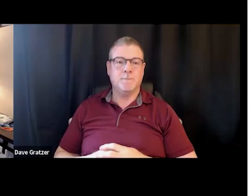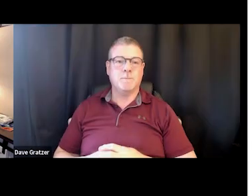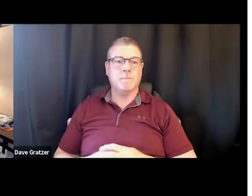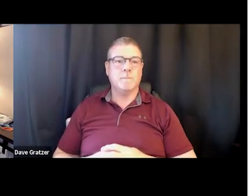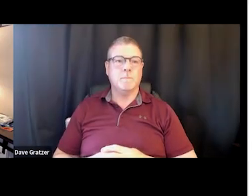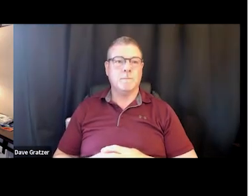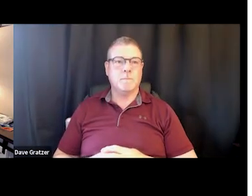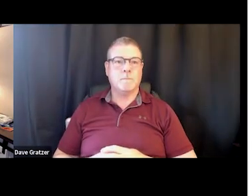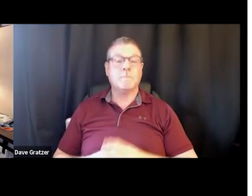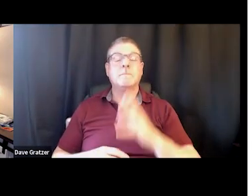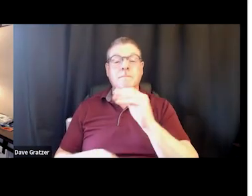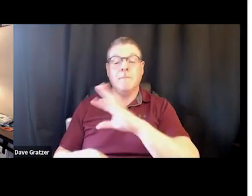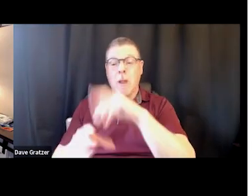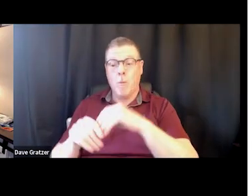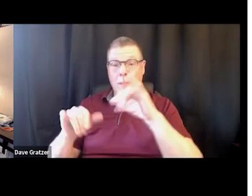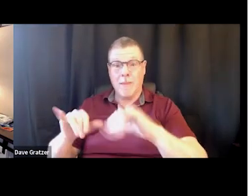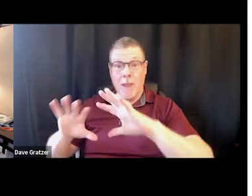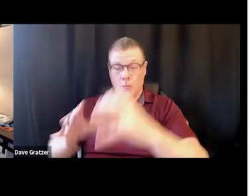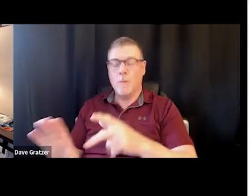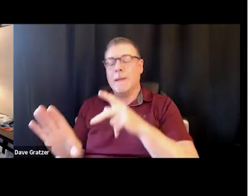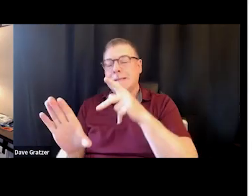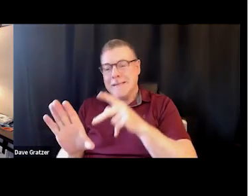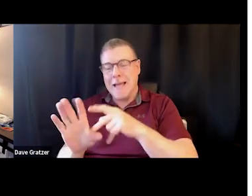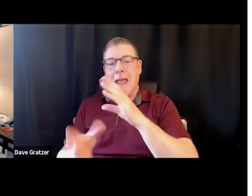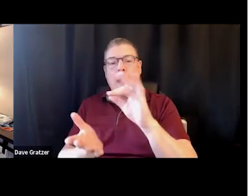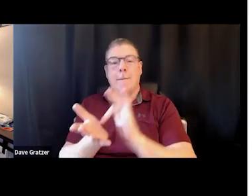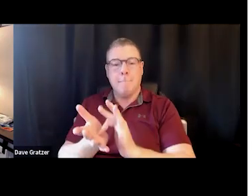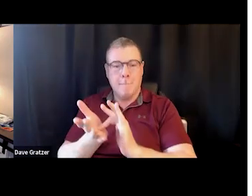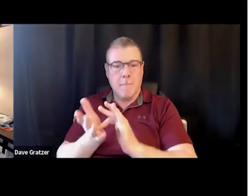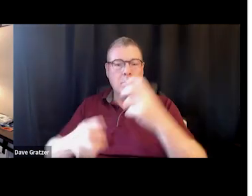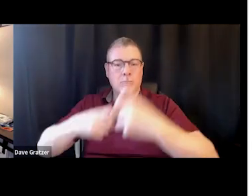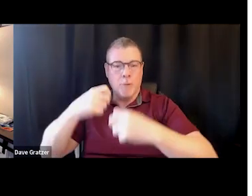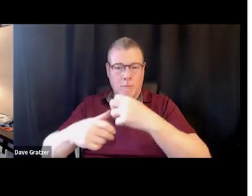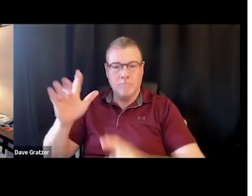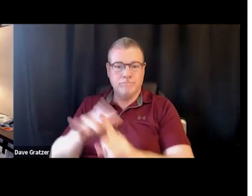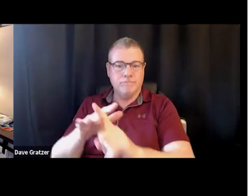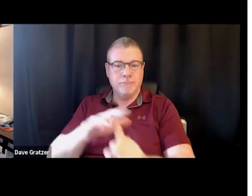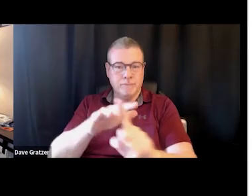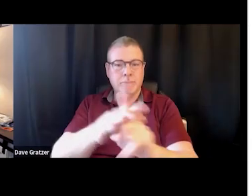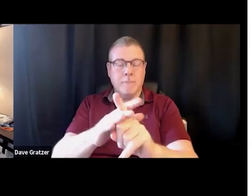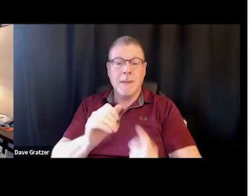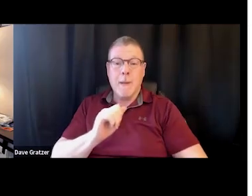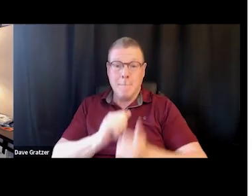Dentro de los veteranos, numerosas consecuencias psiquiátricas y médicas pueden surgir después de una lesión cerebral. La mayoría de ustedes están muy conscientes